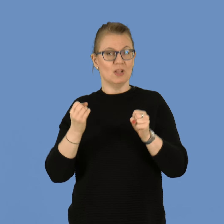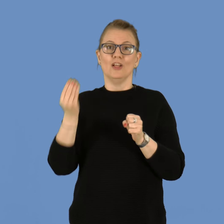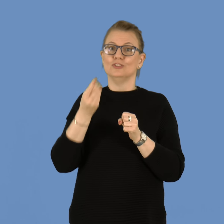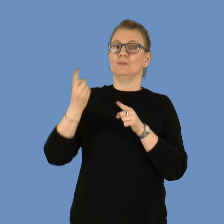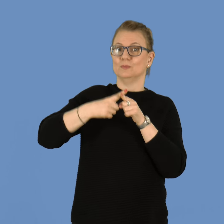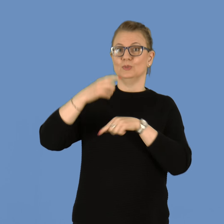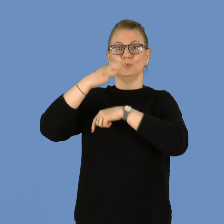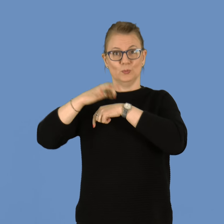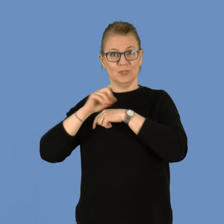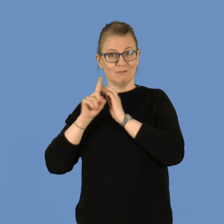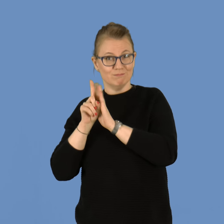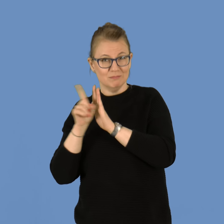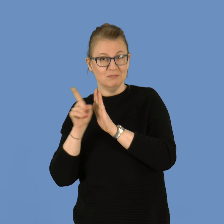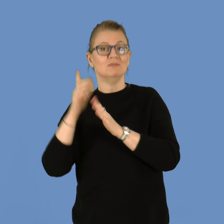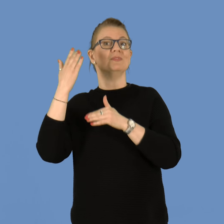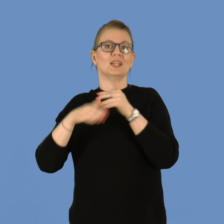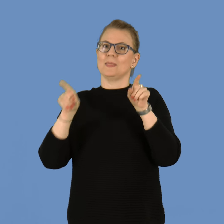następnie poszłam na studia.